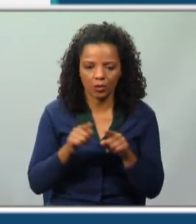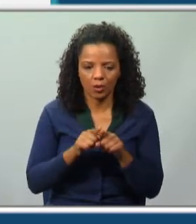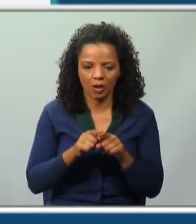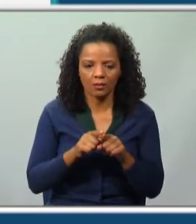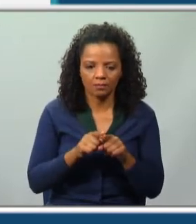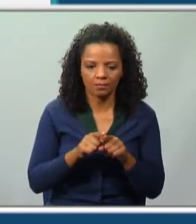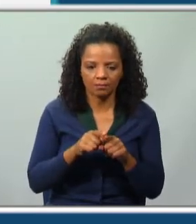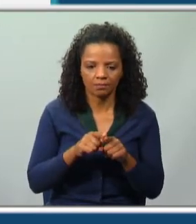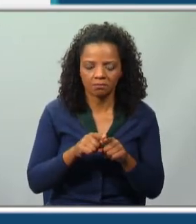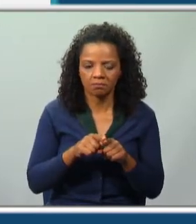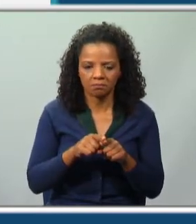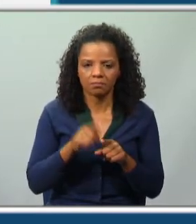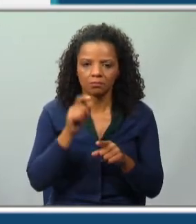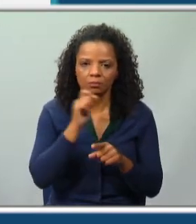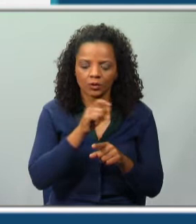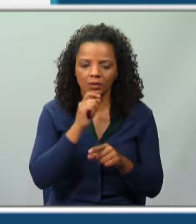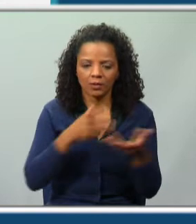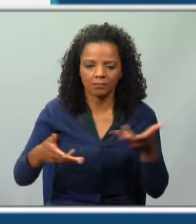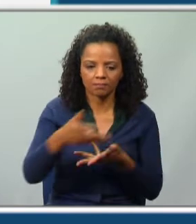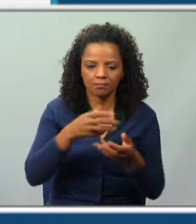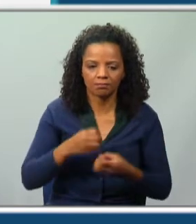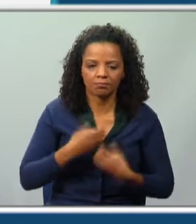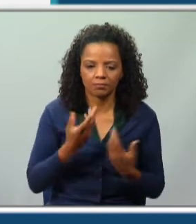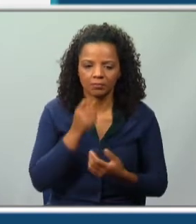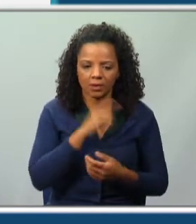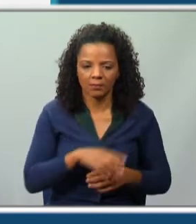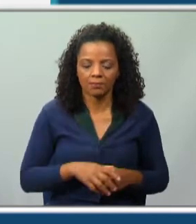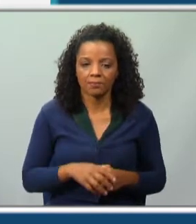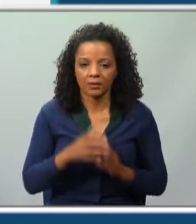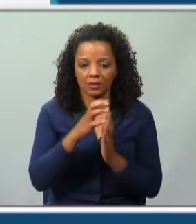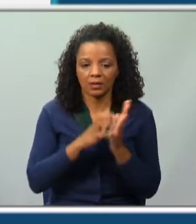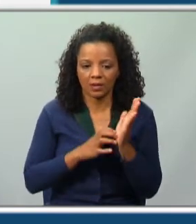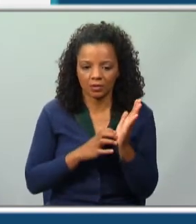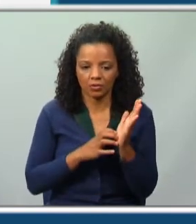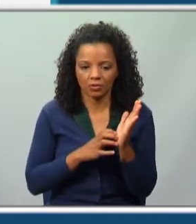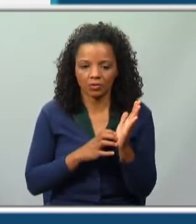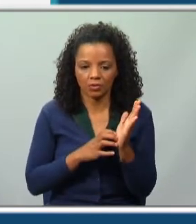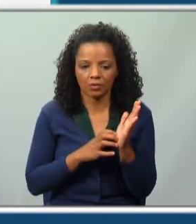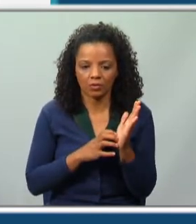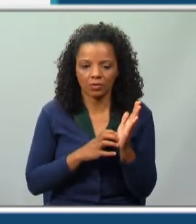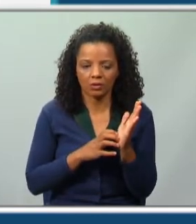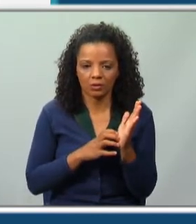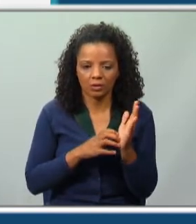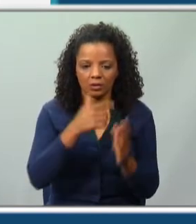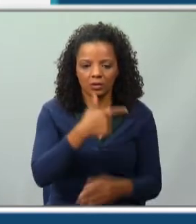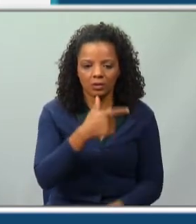egoístas não se importam mês partilhar Este texto é de Teresa Martinho Marcos 自私的不在乎月分享本文由 Teresa Martinho Marcos 撰寫